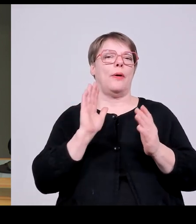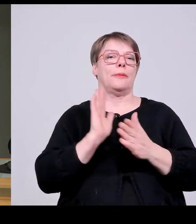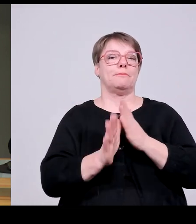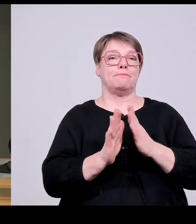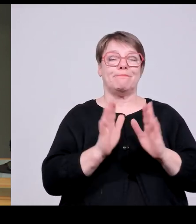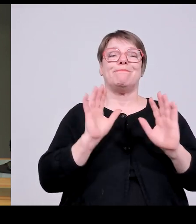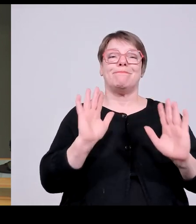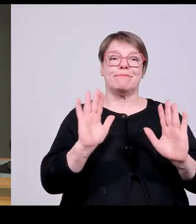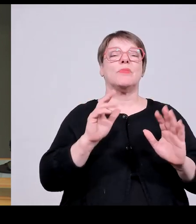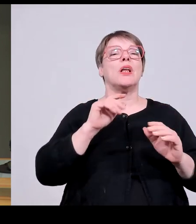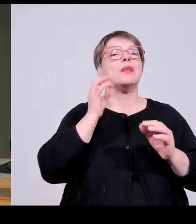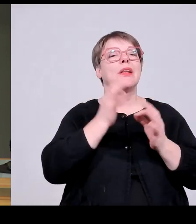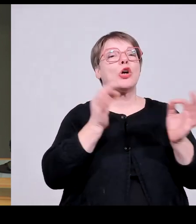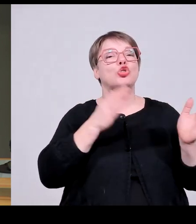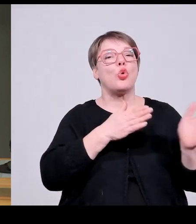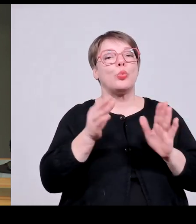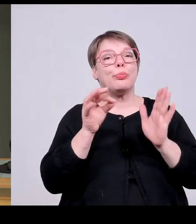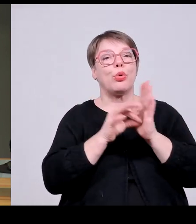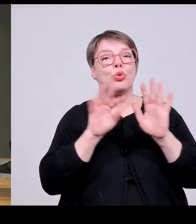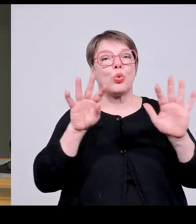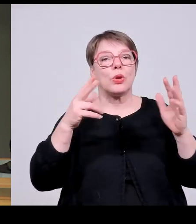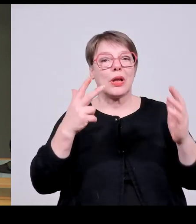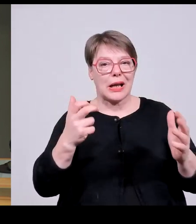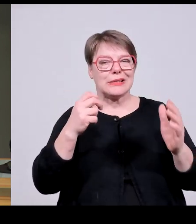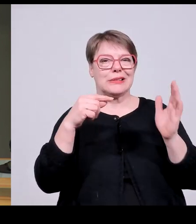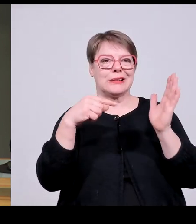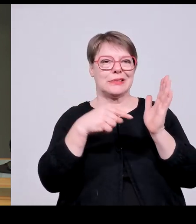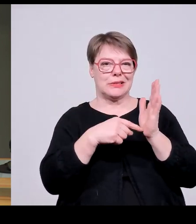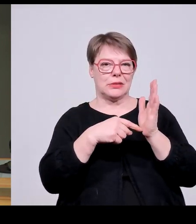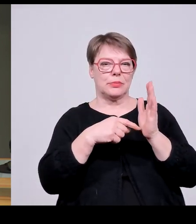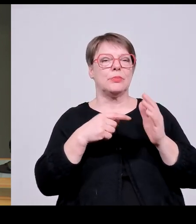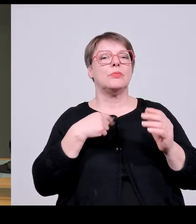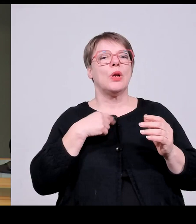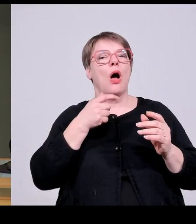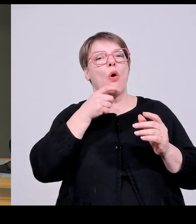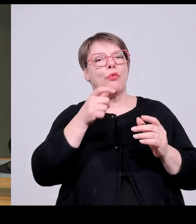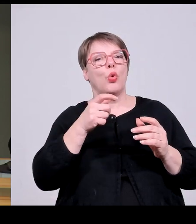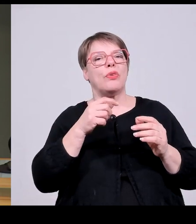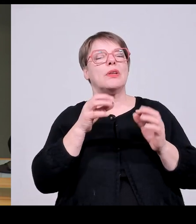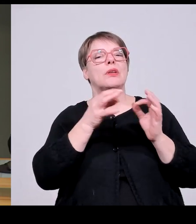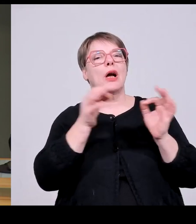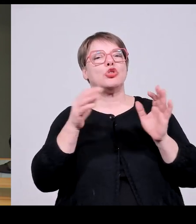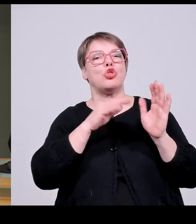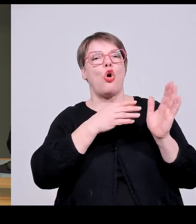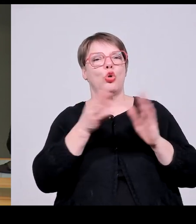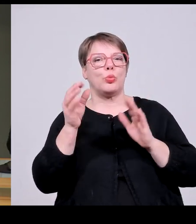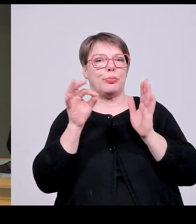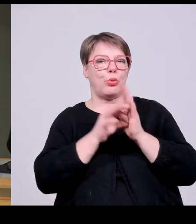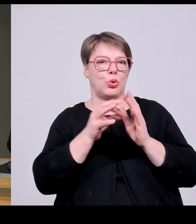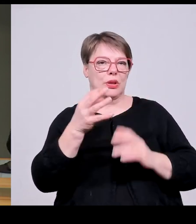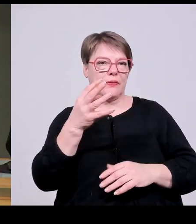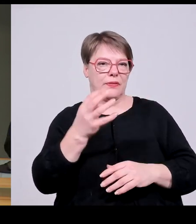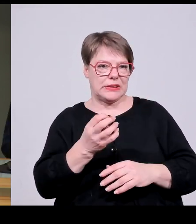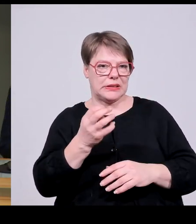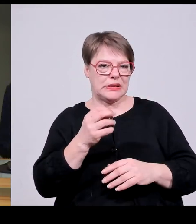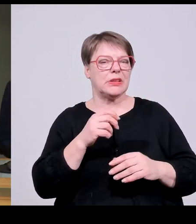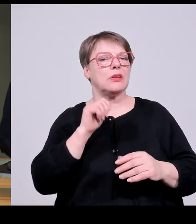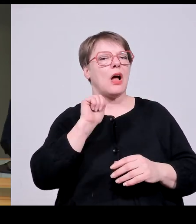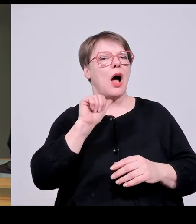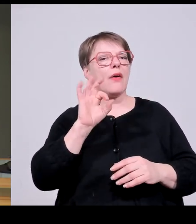Hierzu höre ich keinen Widerspruch, so dass wir so verfahren können. Tagesordnungspunkt 41 steht auf der Konsens Liste. Ich rufe Tagesordnungspunkt 42